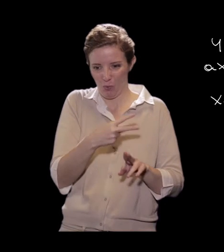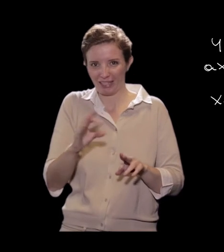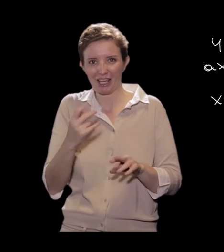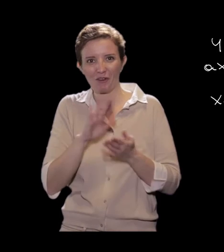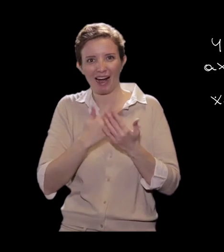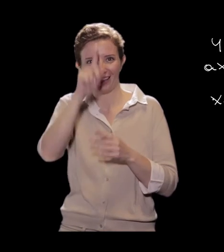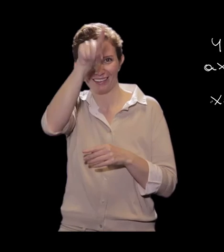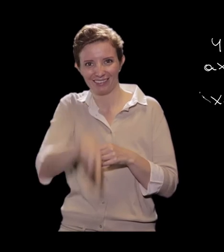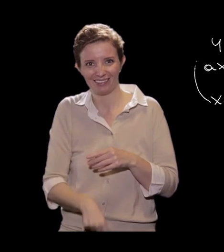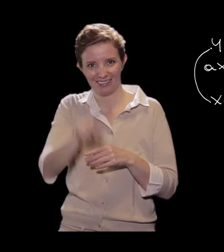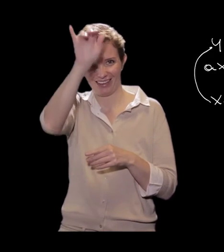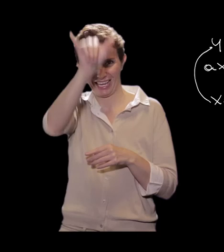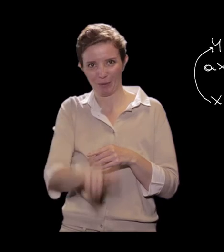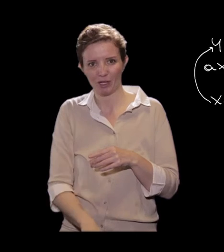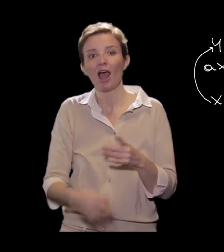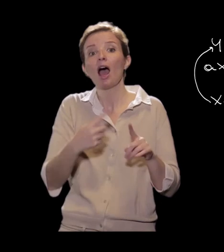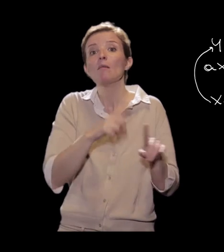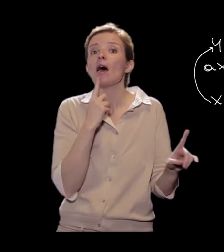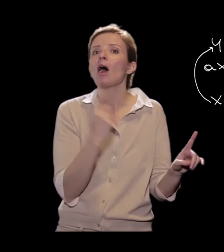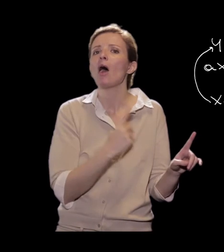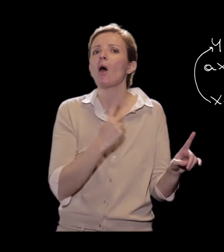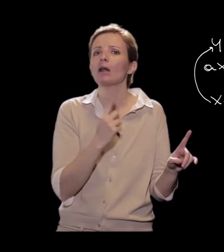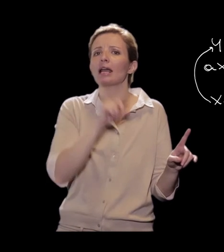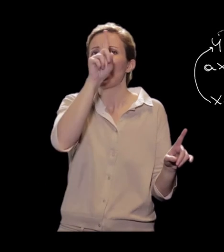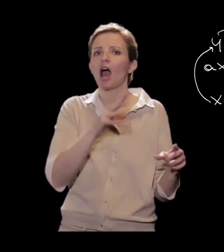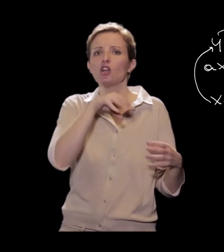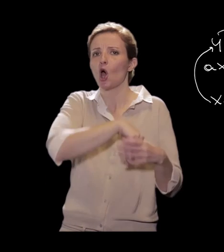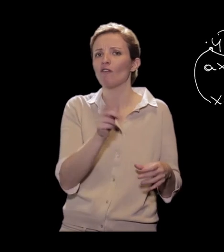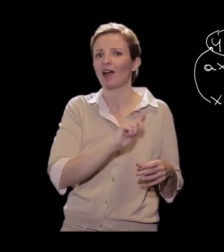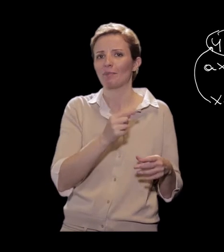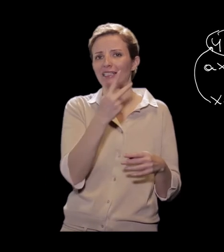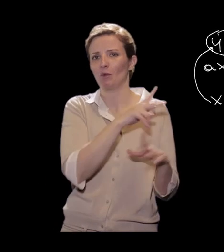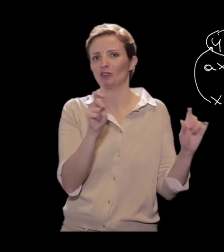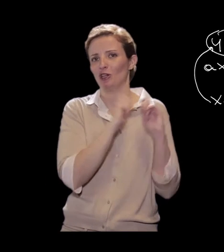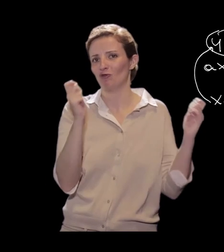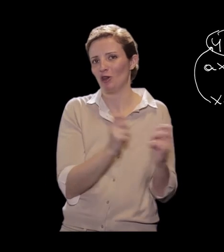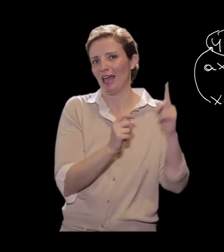È l'unica retta che non rientra nell'equazione generica qui rappresentata.